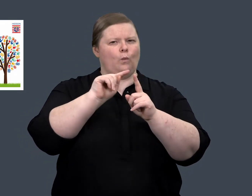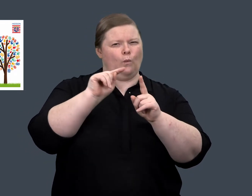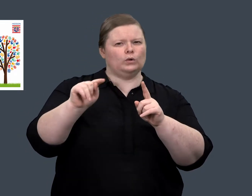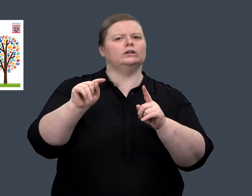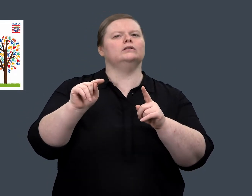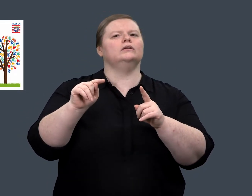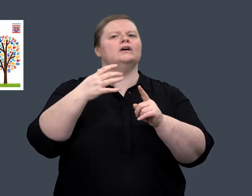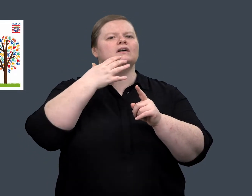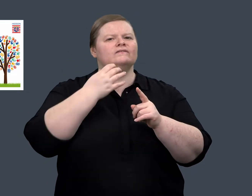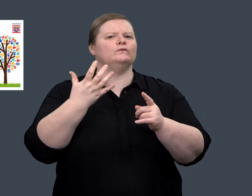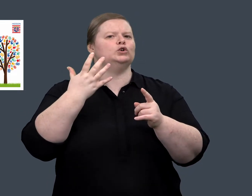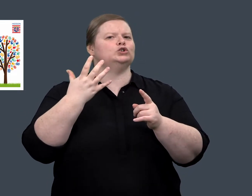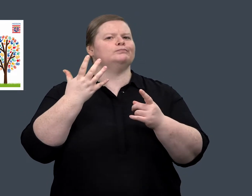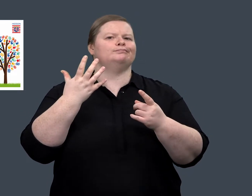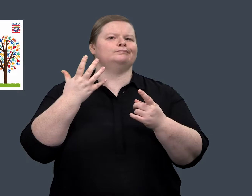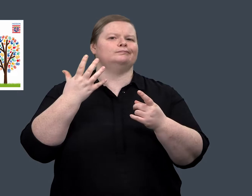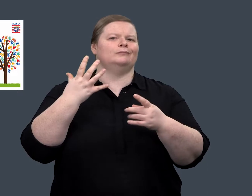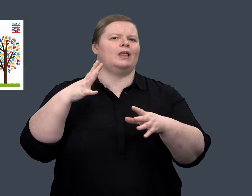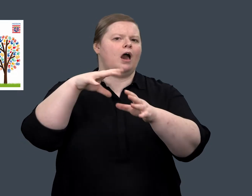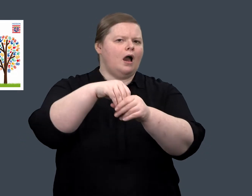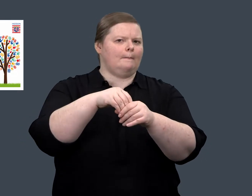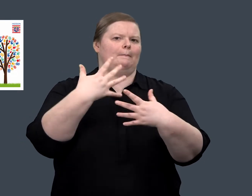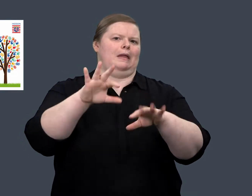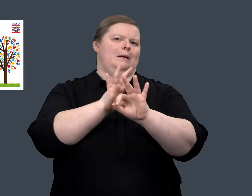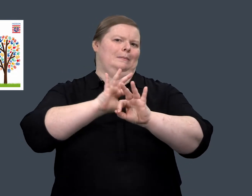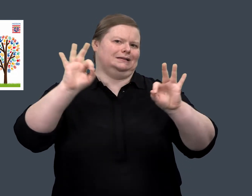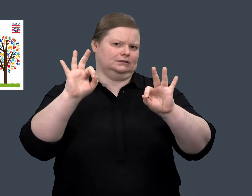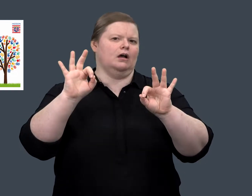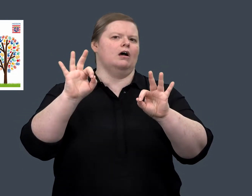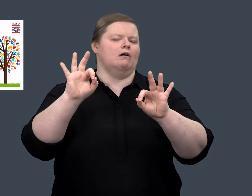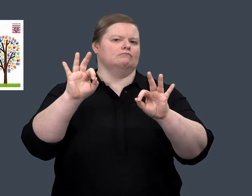setze ich gemeinsam mit den Kooperationspartnern